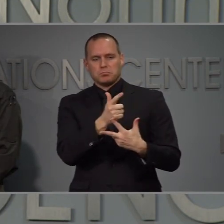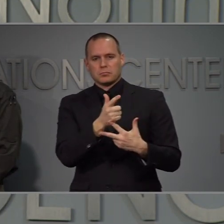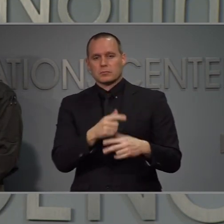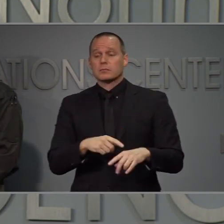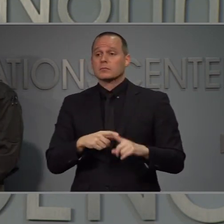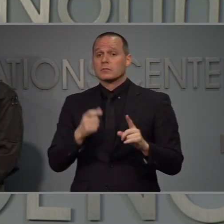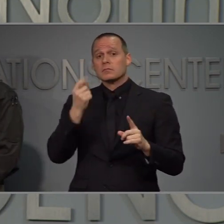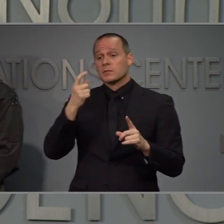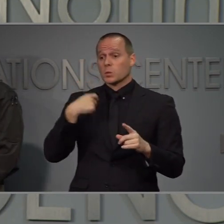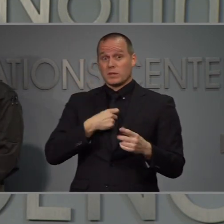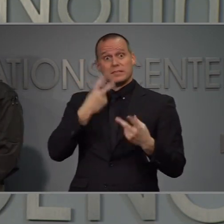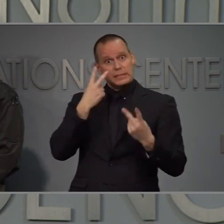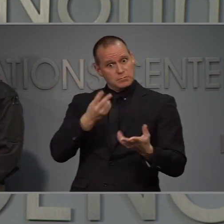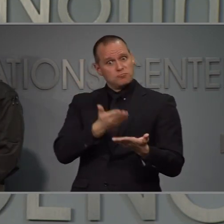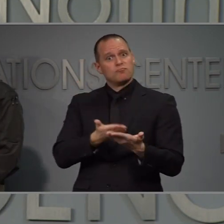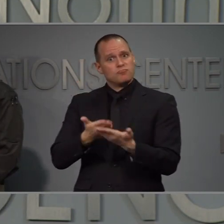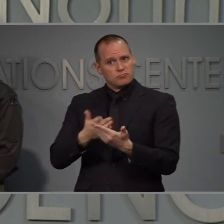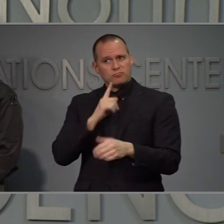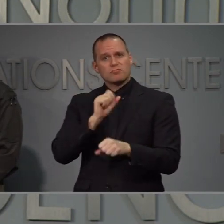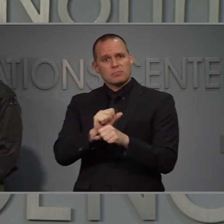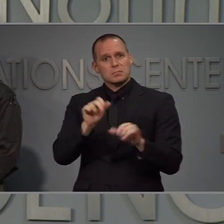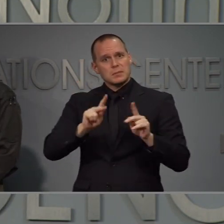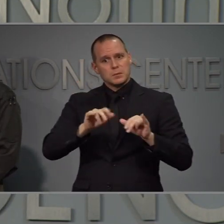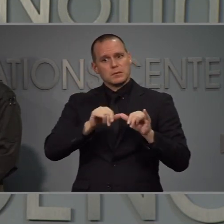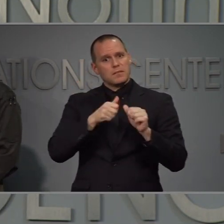viendo los resultados, Carolina del Norte ha hecho un muy buen